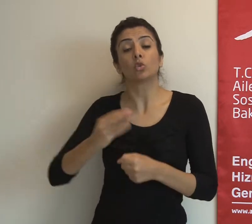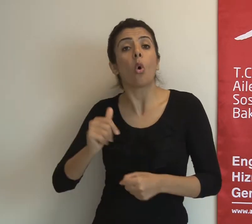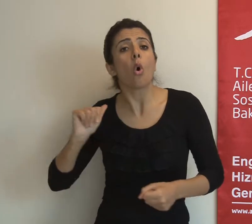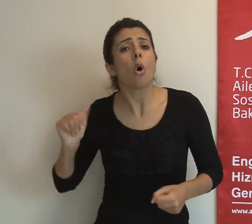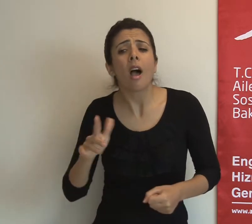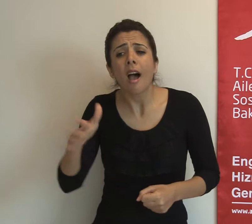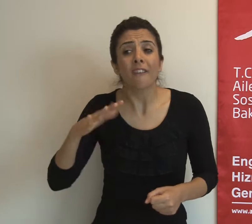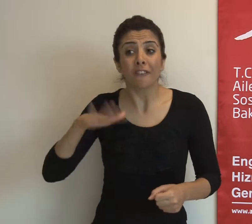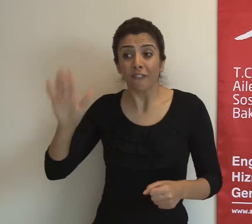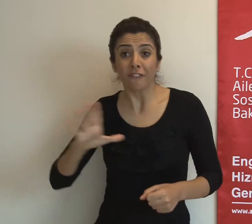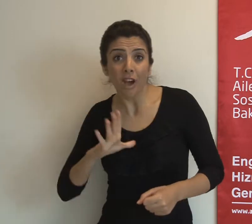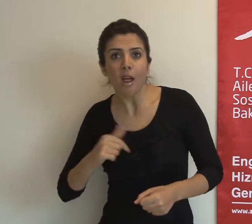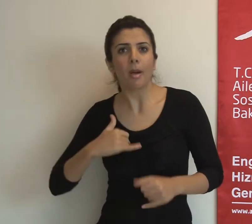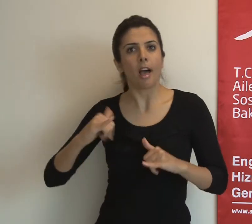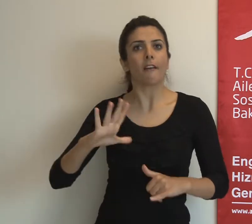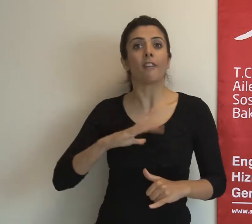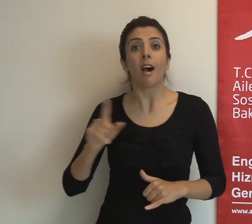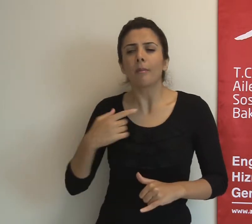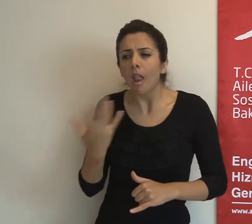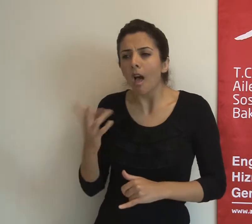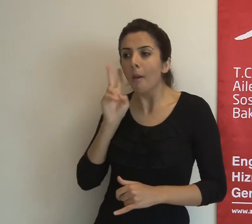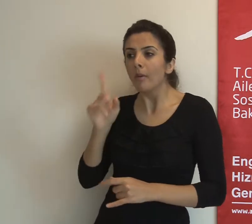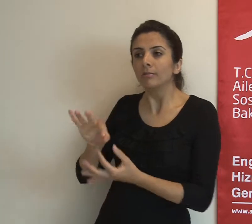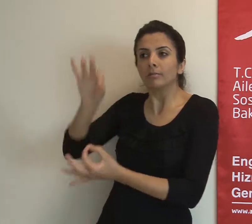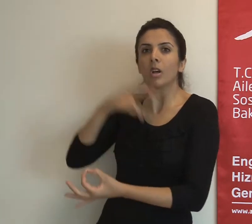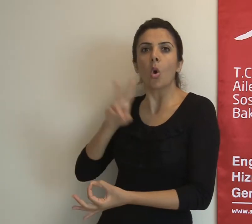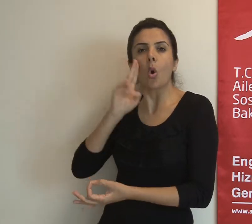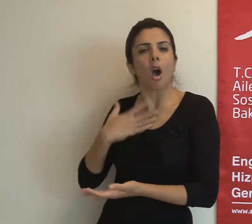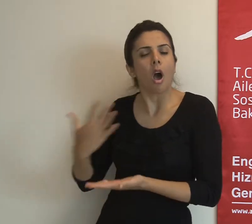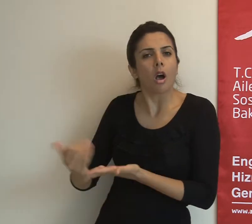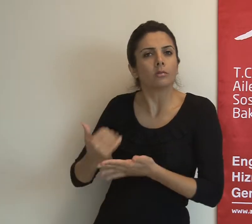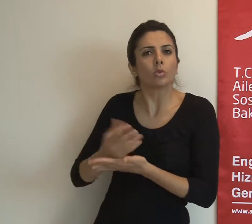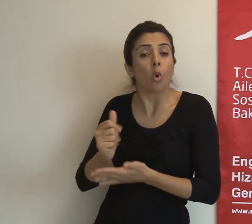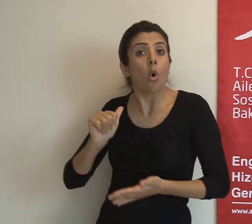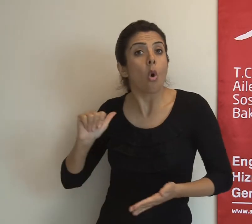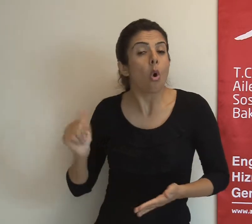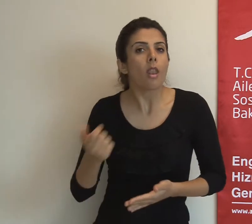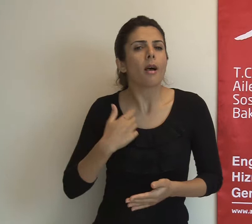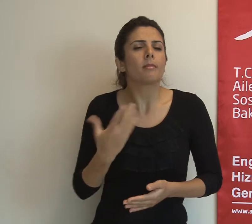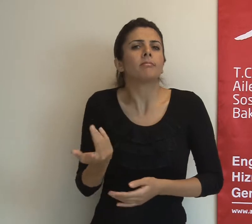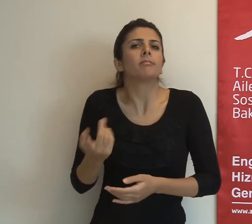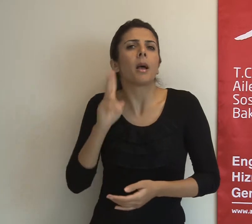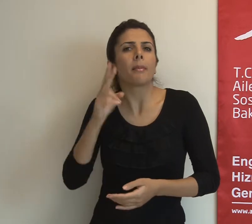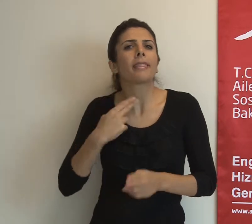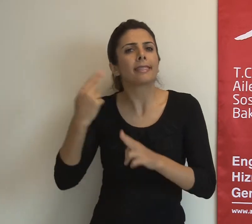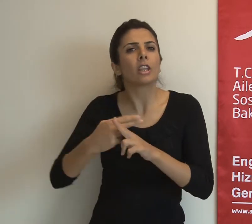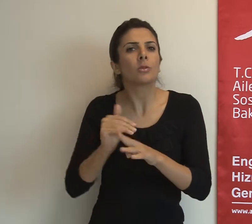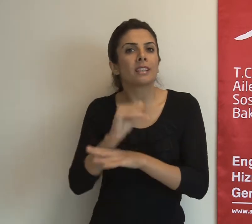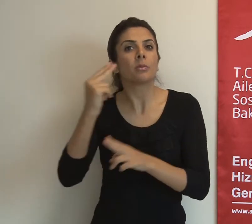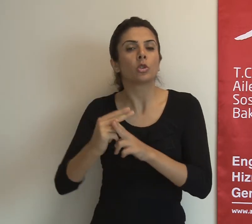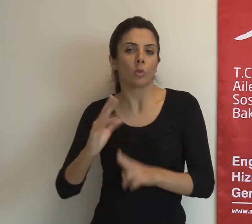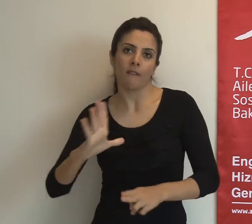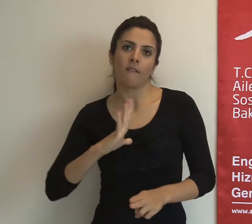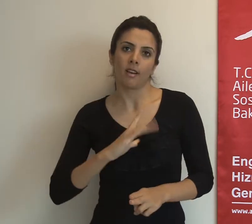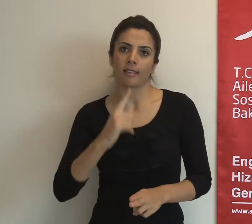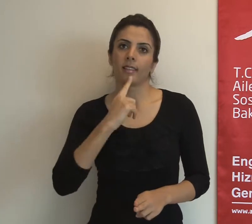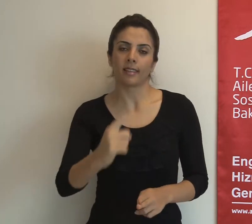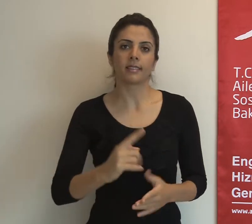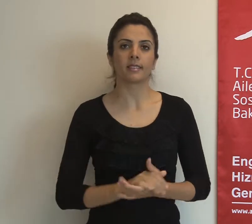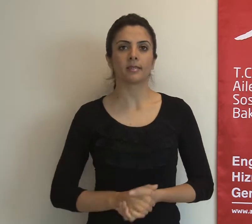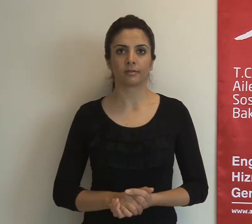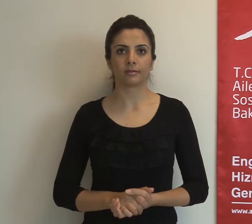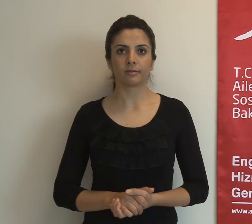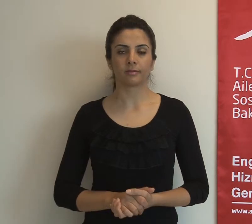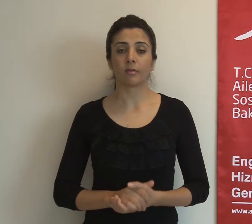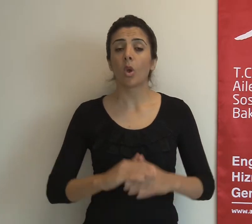bizim her şeyimiz. Onlardan alacağımız çok önemli ve değerli yaşam tecrübesi var" diye konuştu.